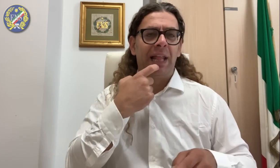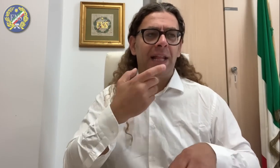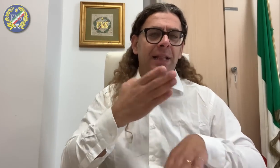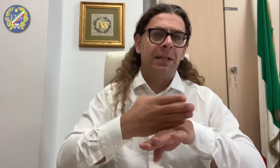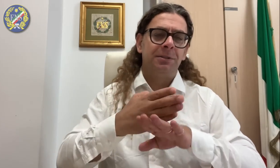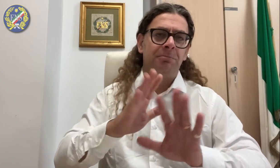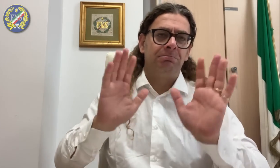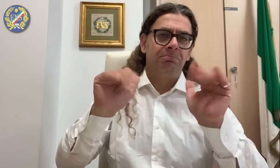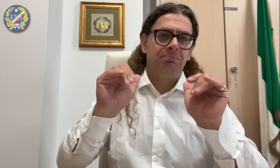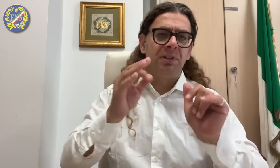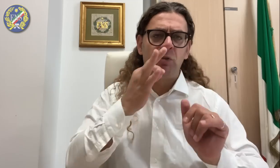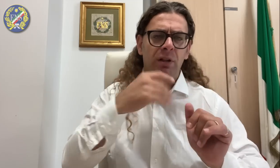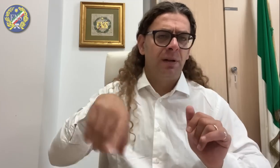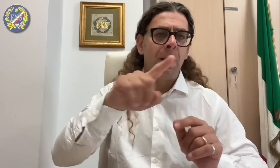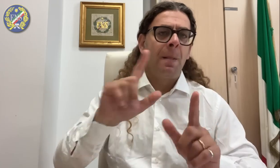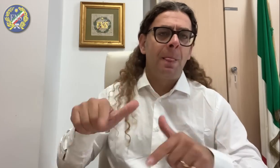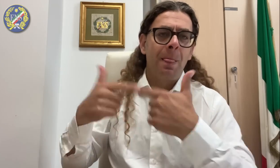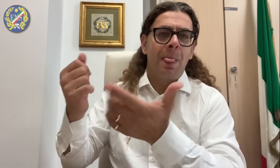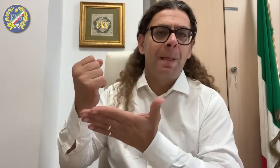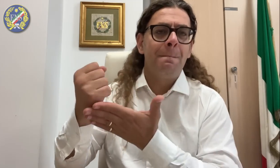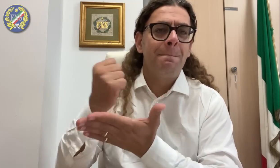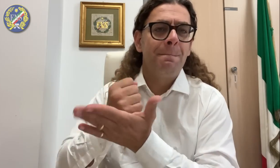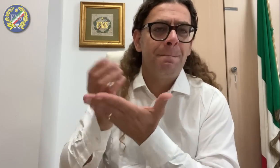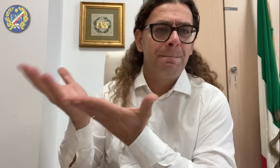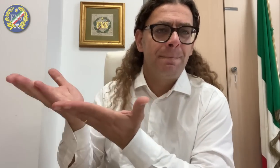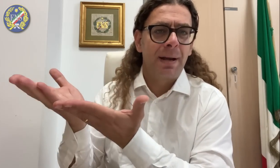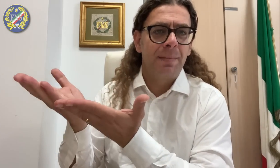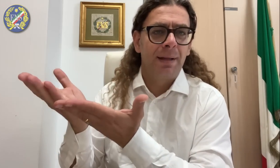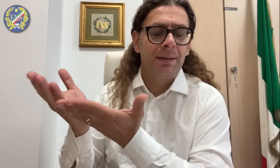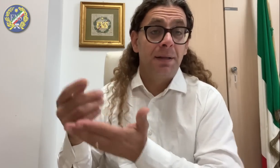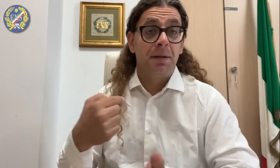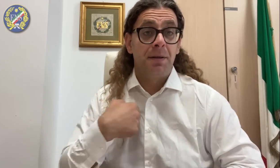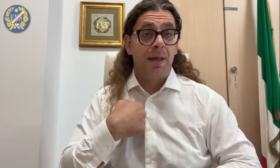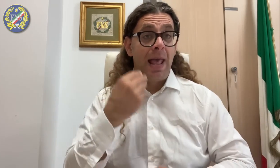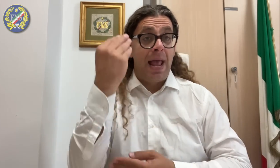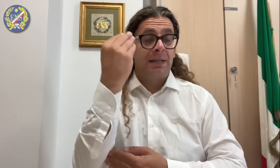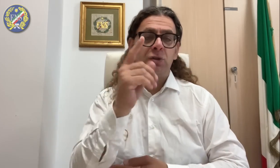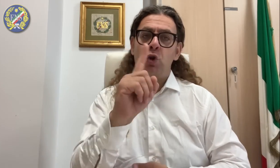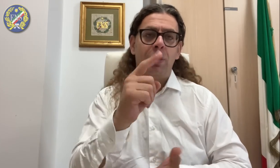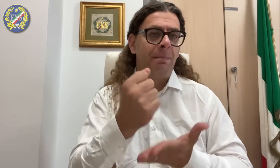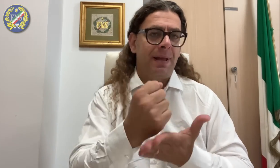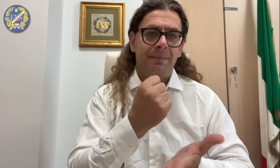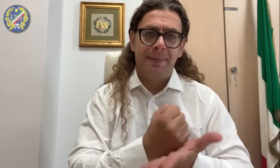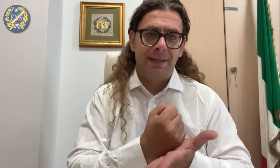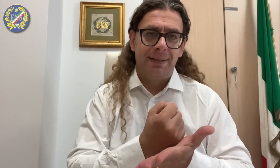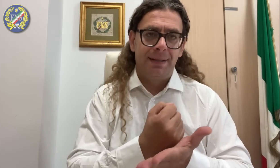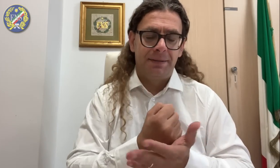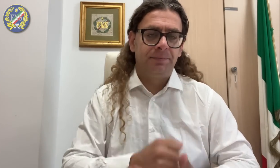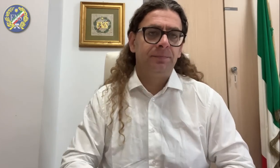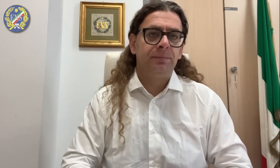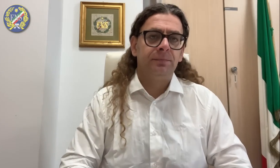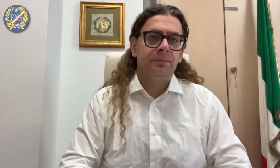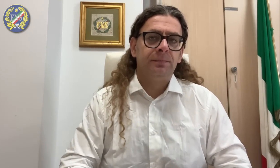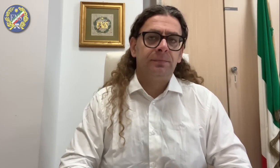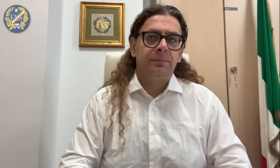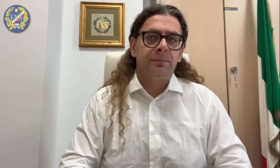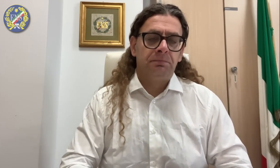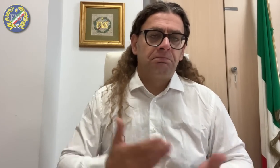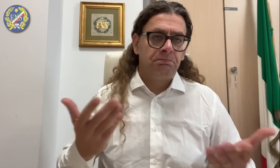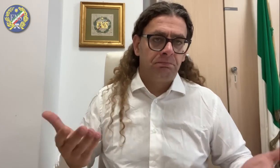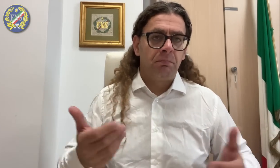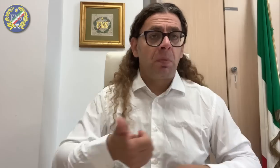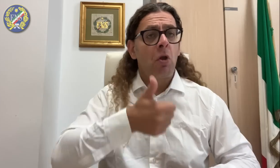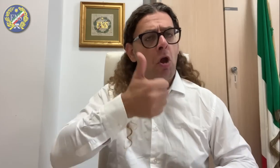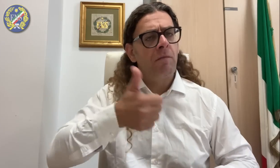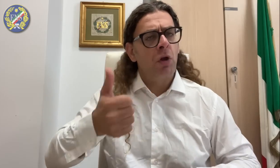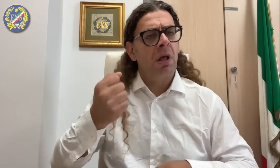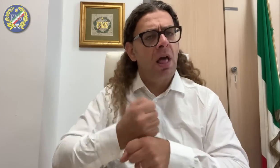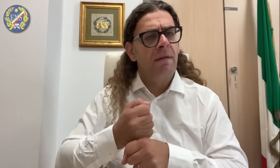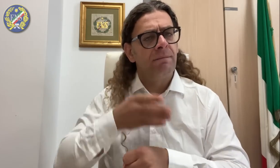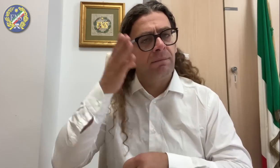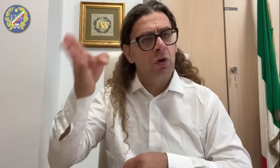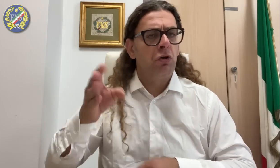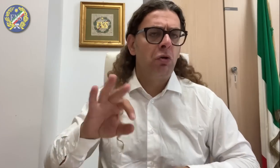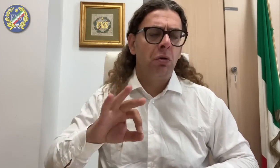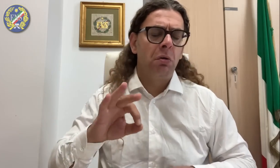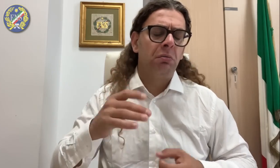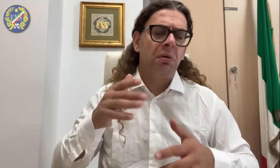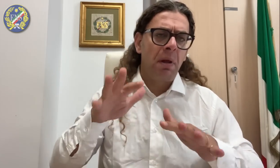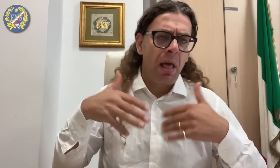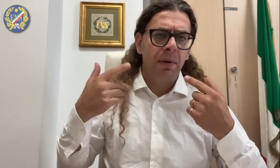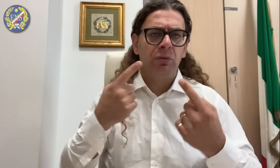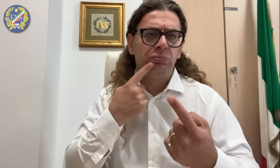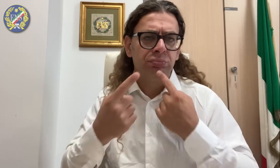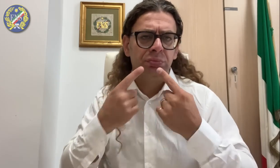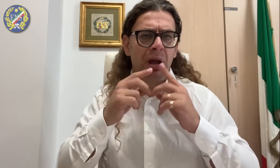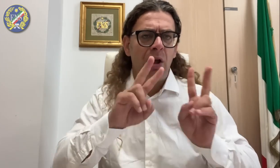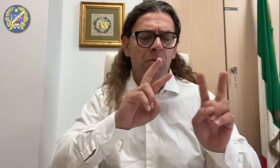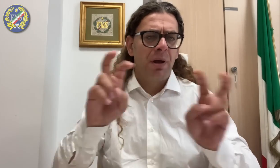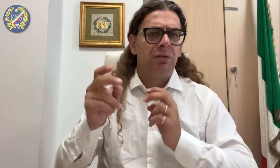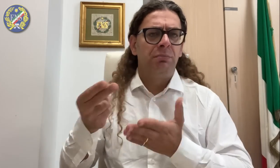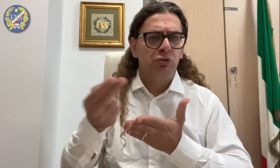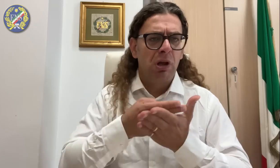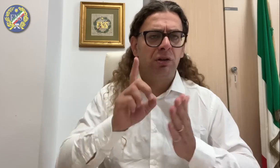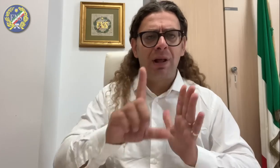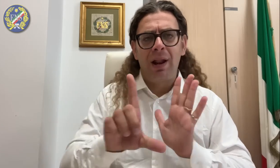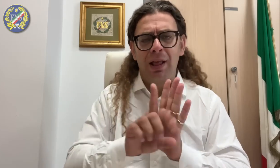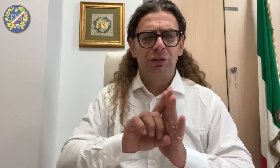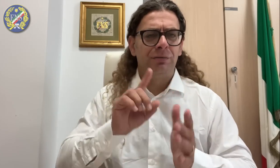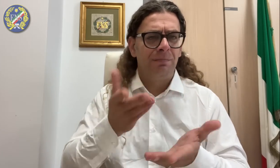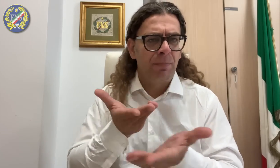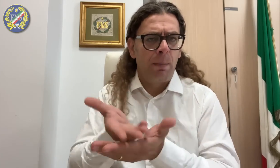Chi revoca l’iscrizione, permette tutto questo. L’ENS non lo permetterà. Tutte le volte che abbiamo incontri istituzionali che hanno come oggetto svariate